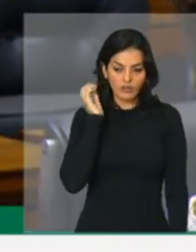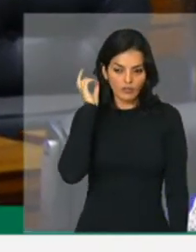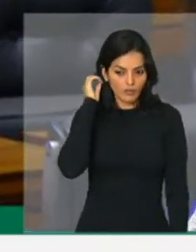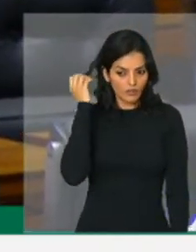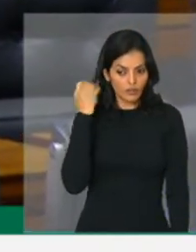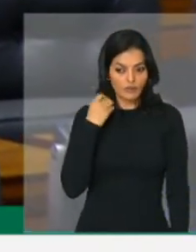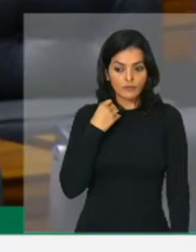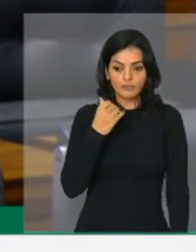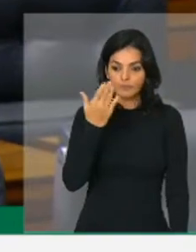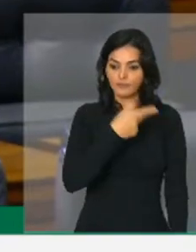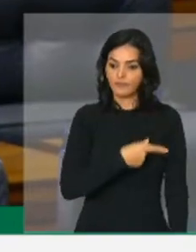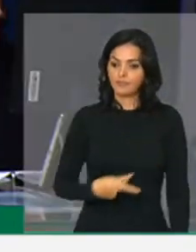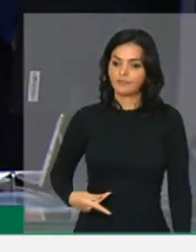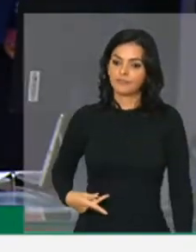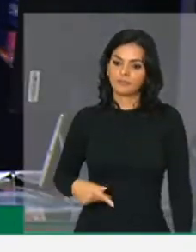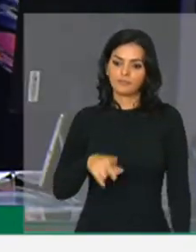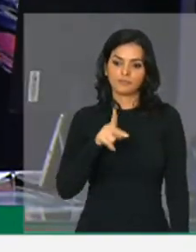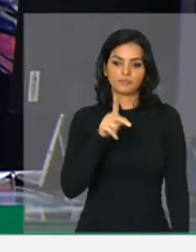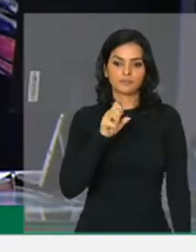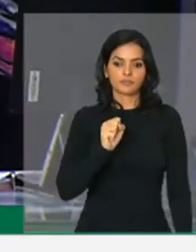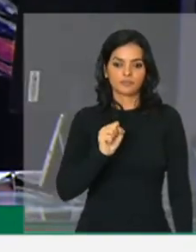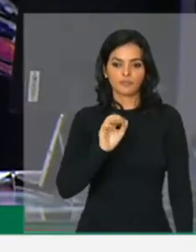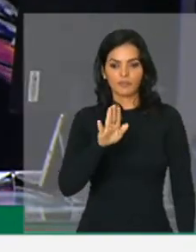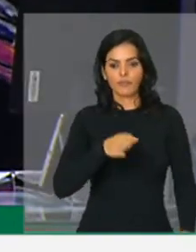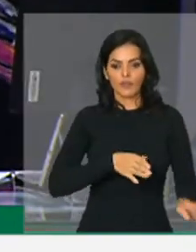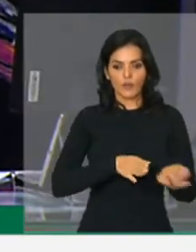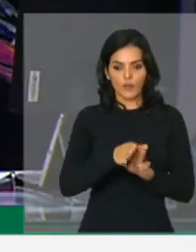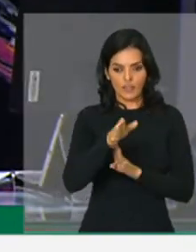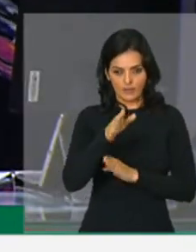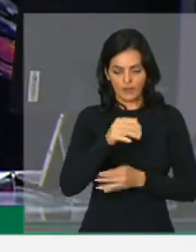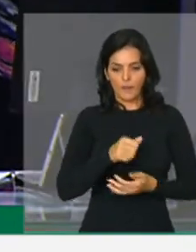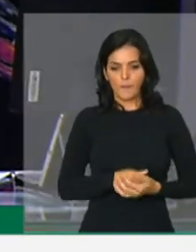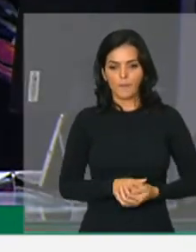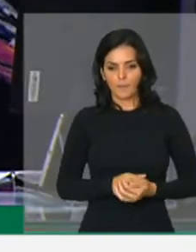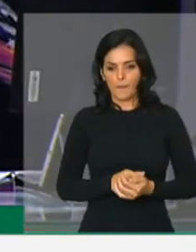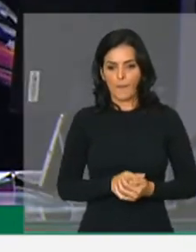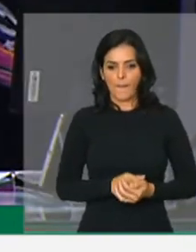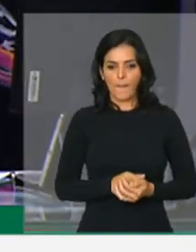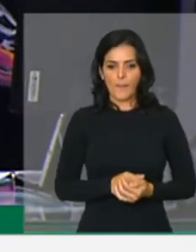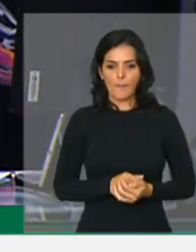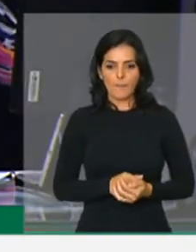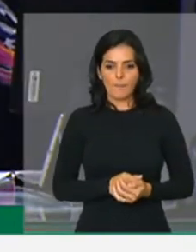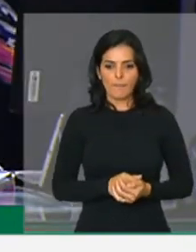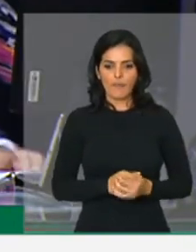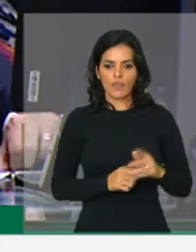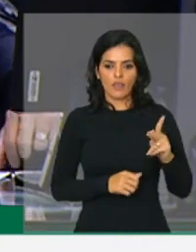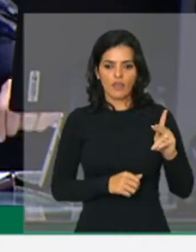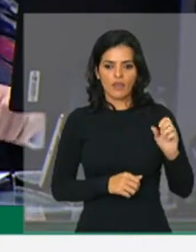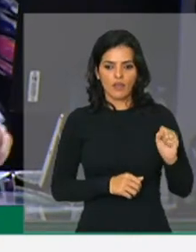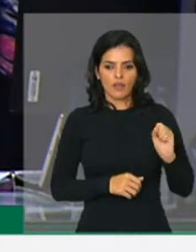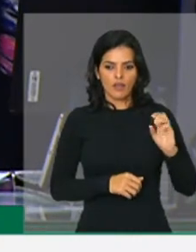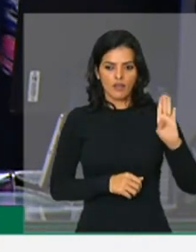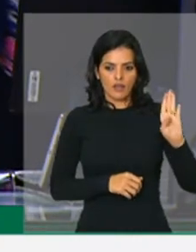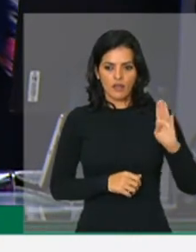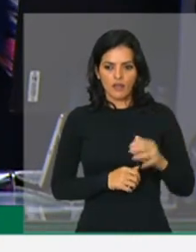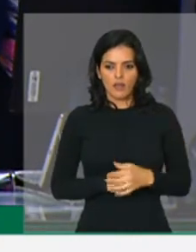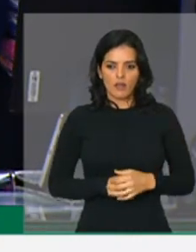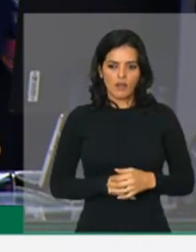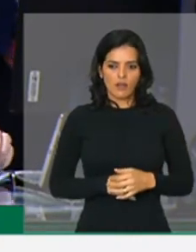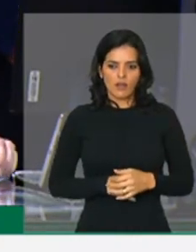LÍDER TALÍRIA, DIZER QUE ESSA MEDIDA PROVISÓRIA FOI COLOCADA NA PAUTA ONTEM A NOITE E ENTRA RAPIDAMENTE PRA